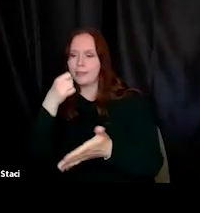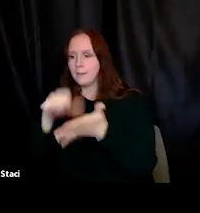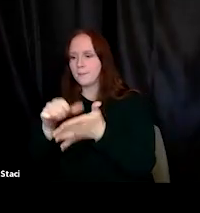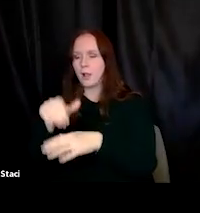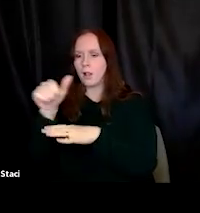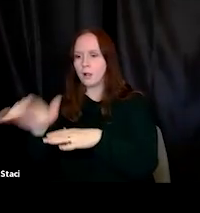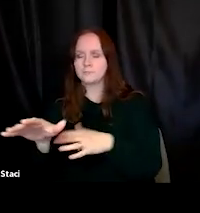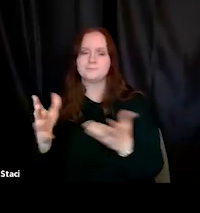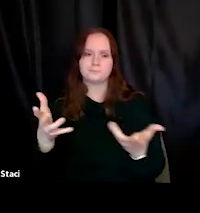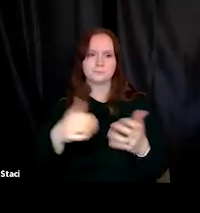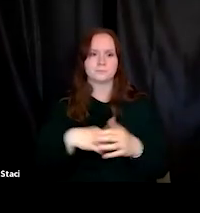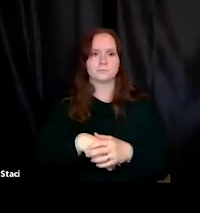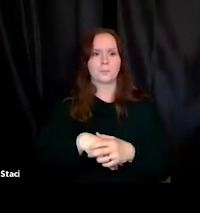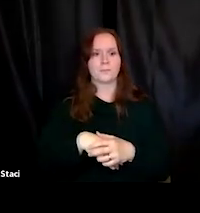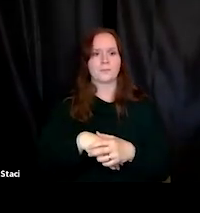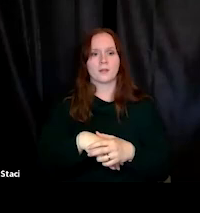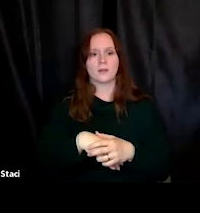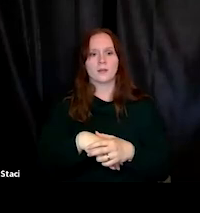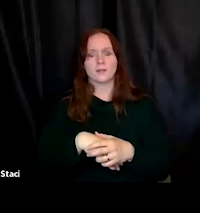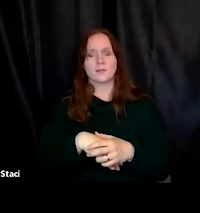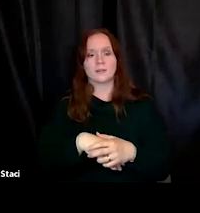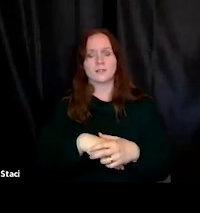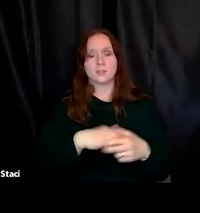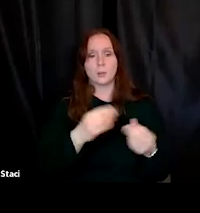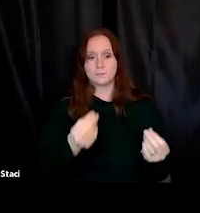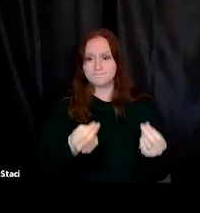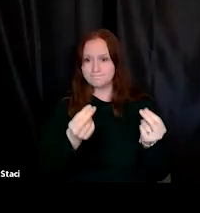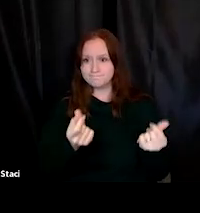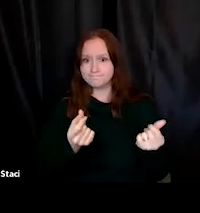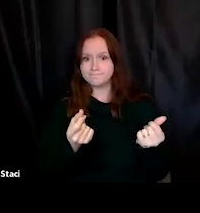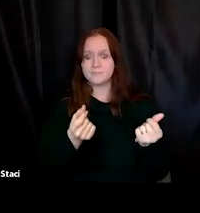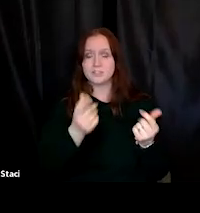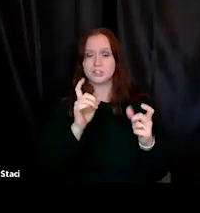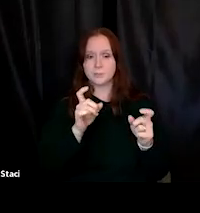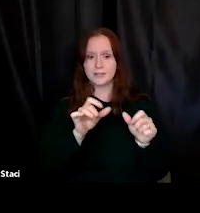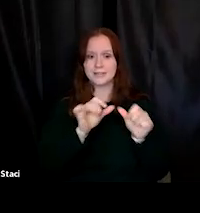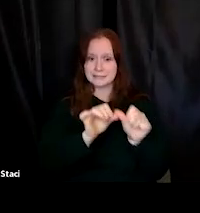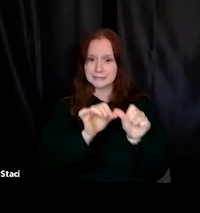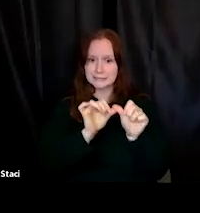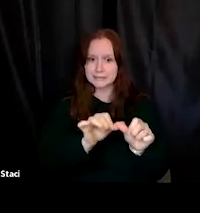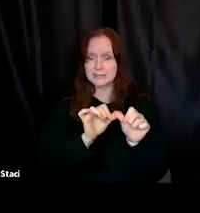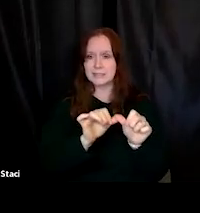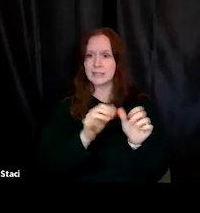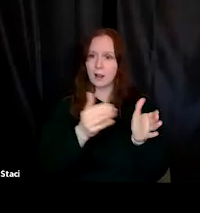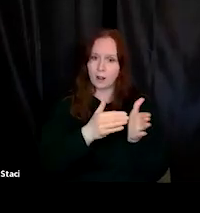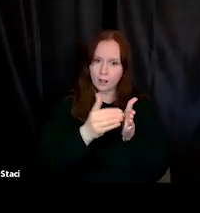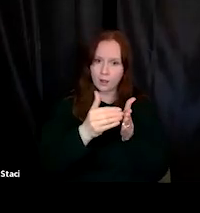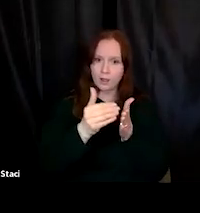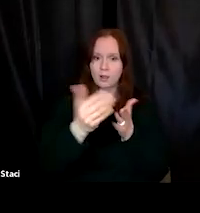Entonces tenemos SSA nacional, que es la sede. Hay oficinas regionales donde